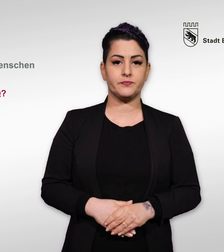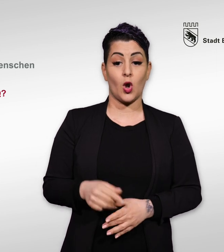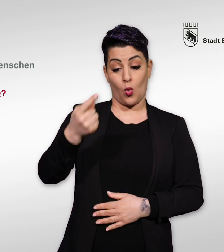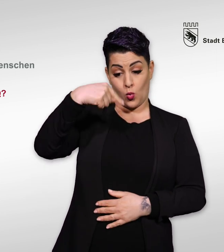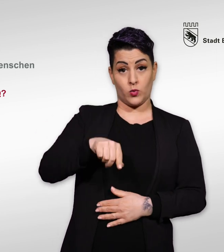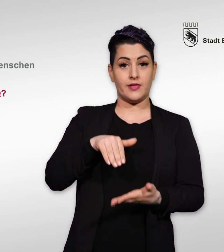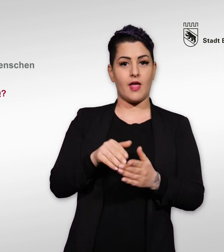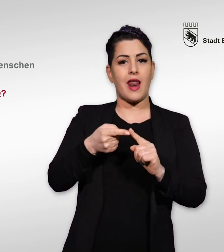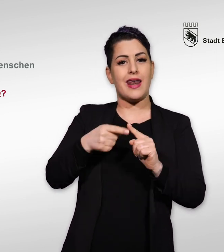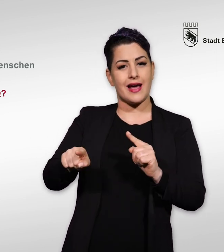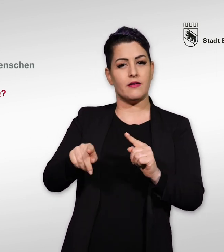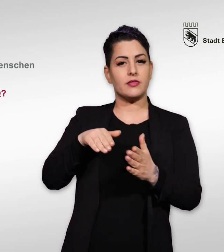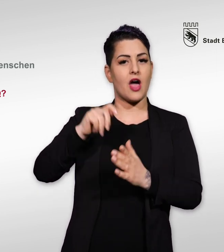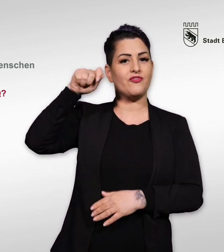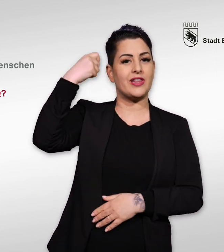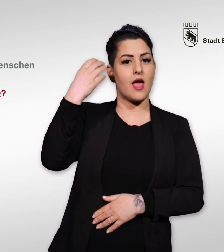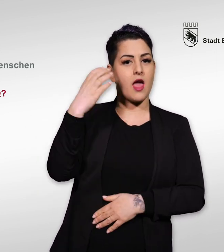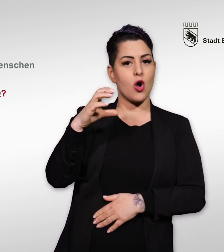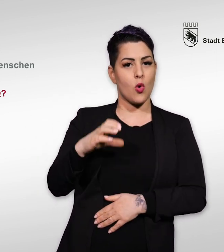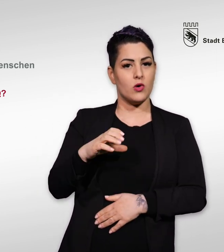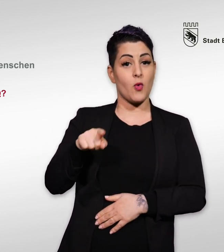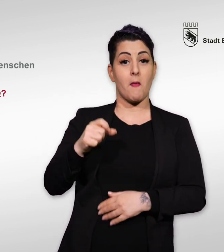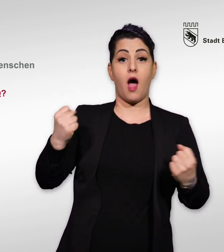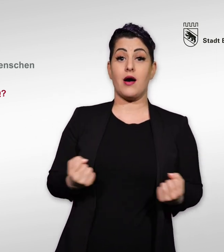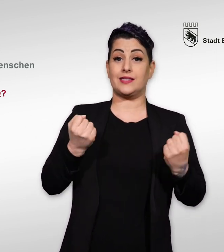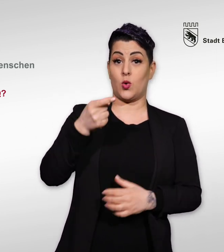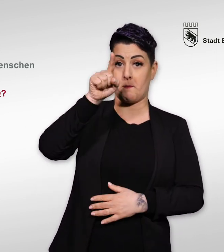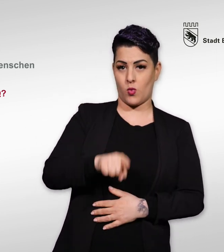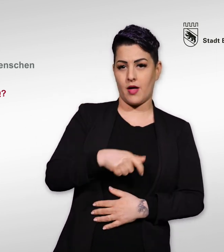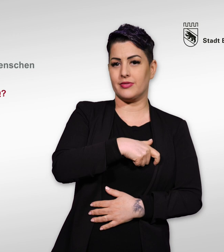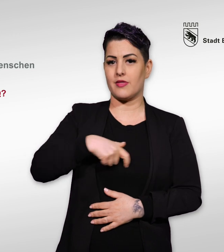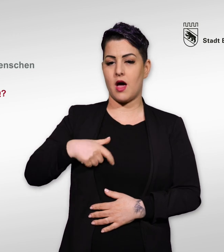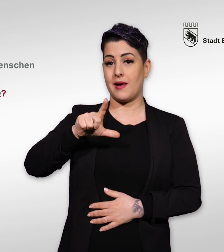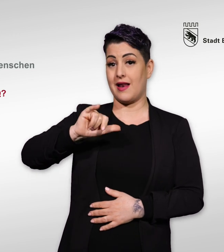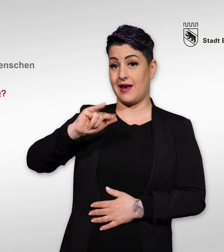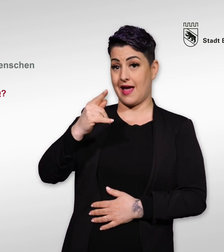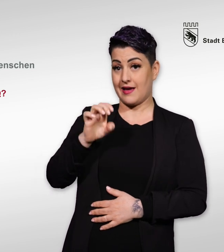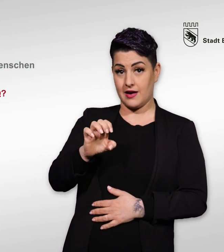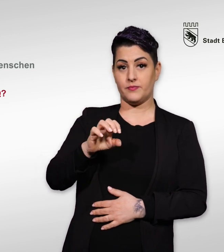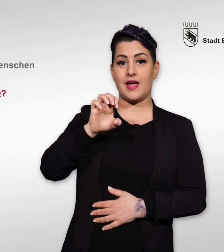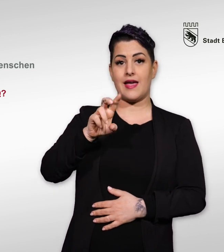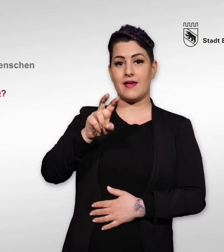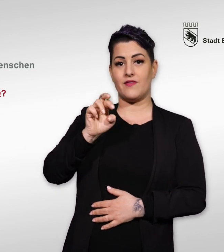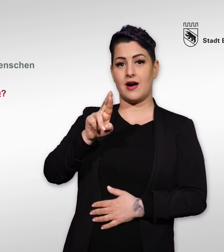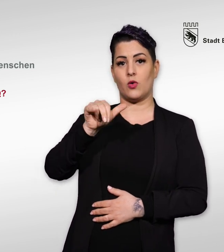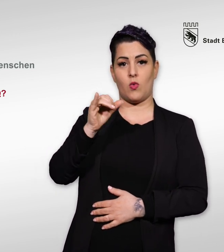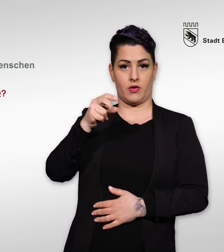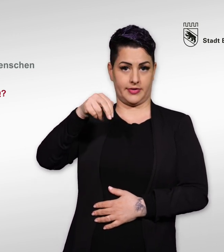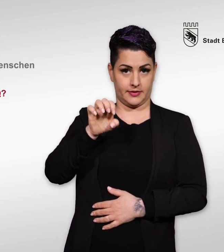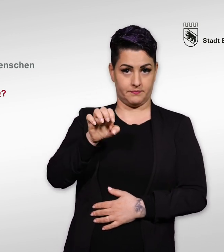Im Link unter diesem Video geht es zu den Videos des Aktionsmonats LIKE EVERYONE,